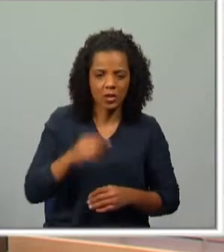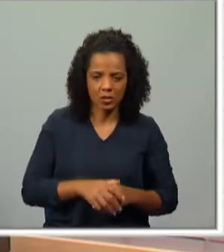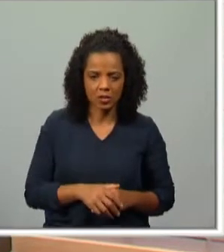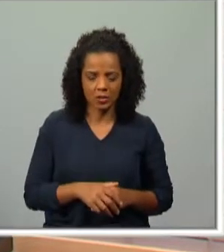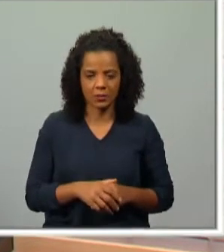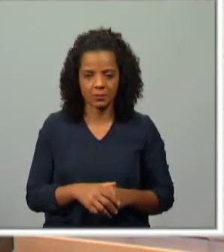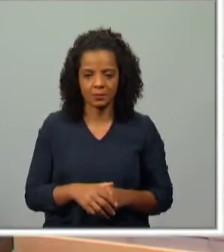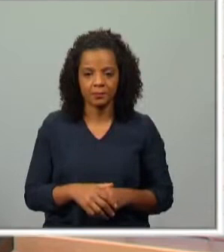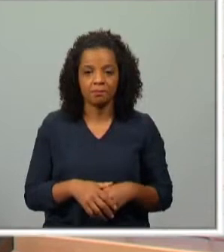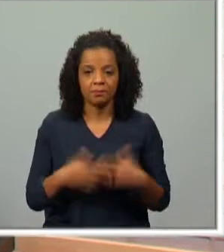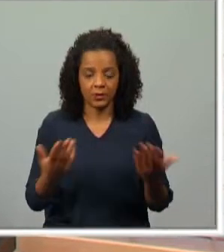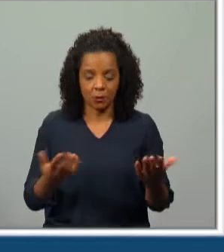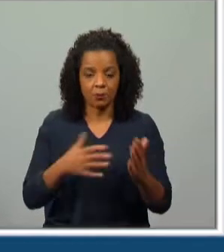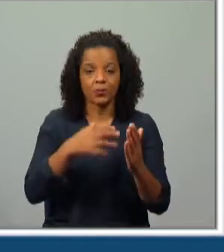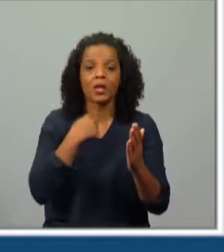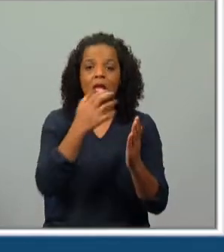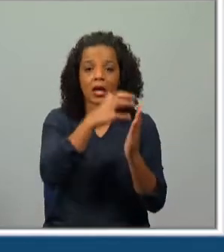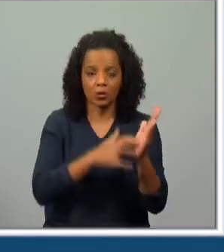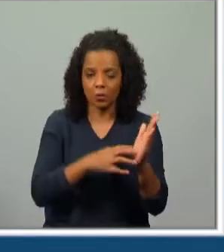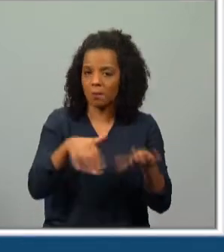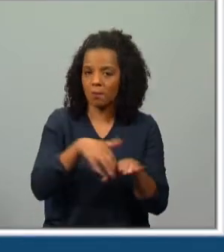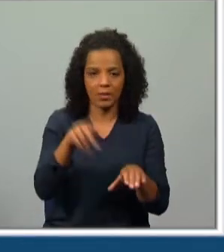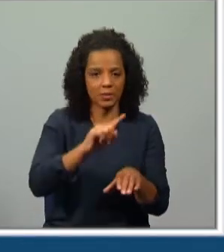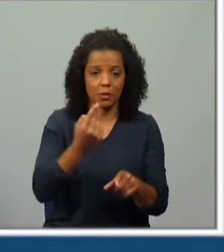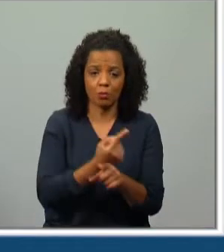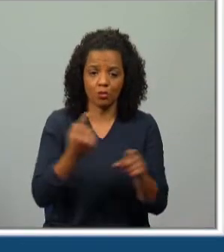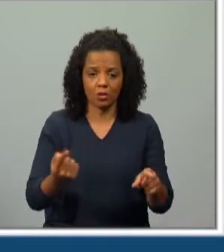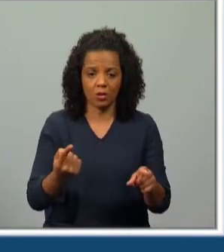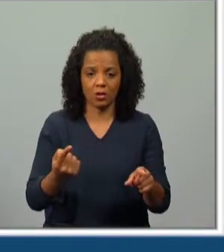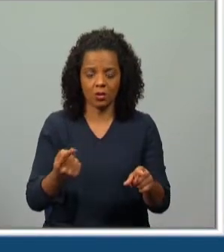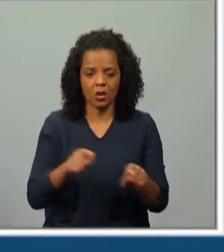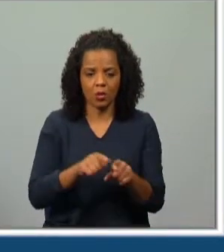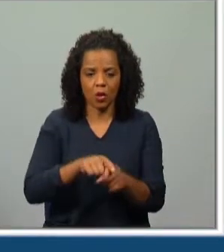um narrador é não participante pois não toma parte na ação que narra usando um 敘述者是非參與者，因為他沒有參與使用 a 敘述的動作